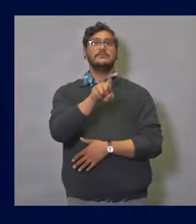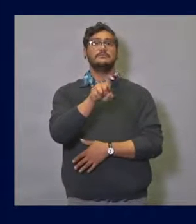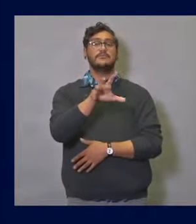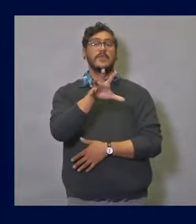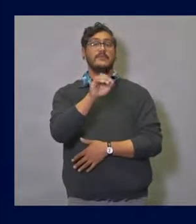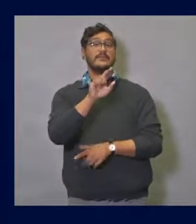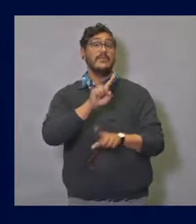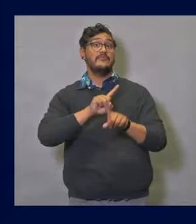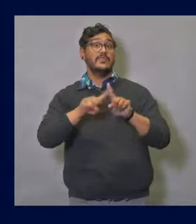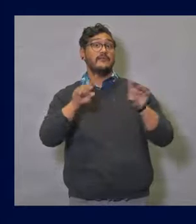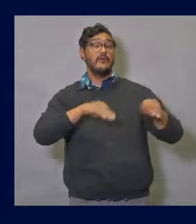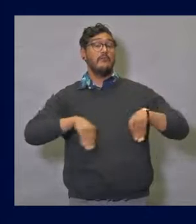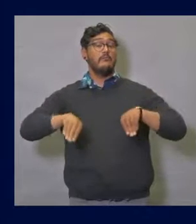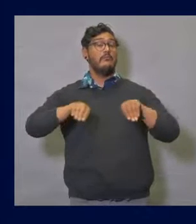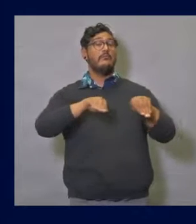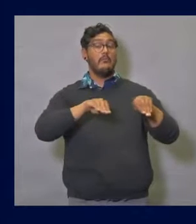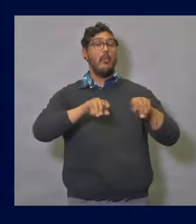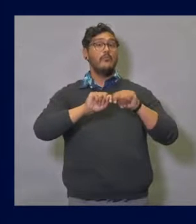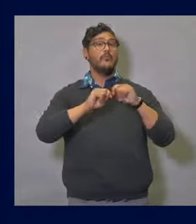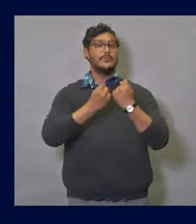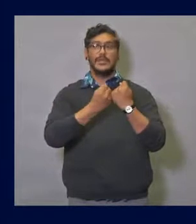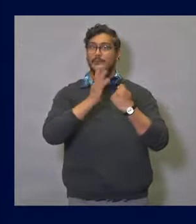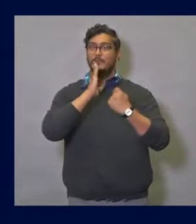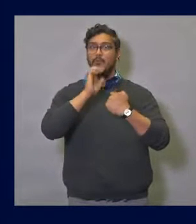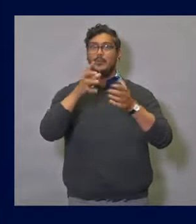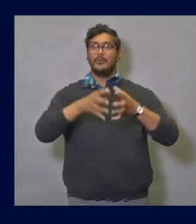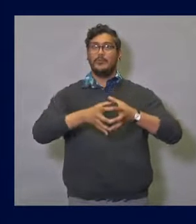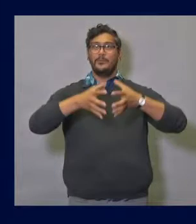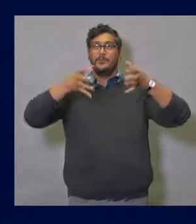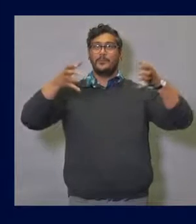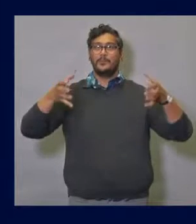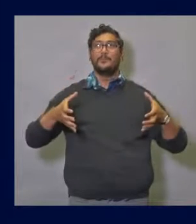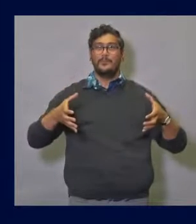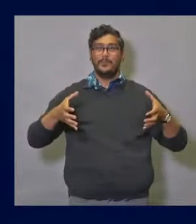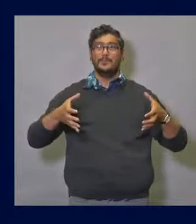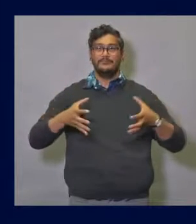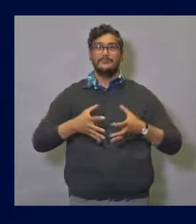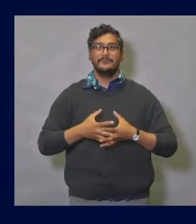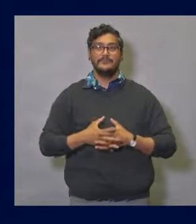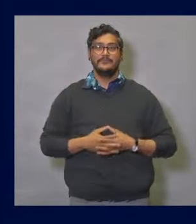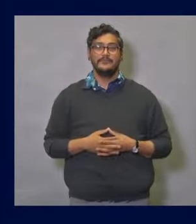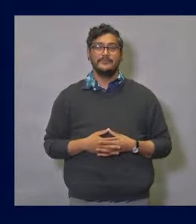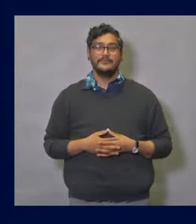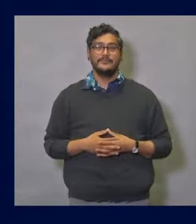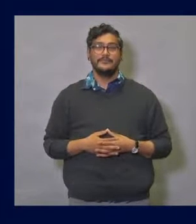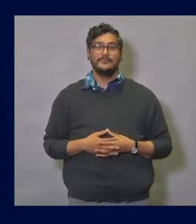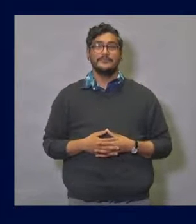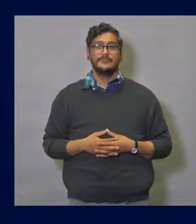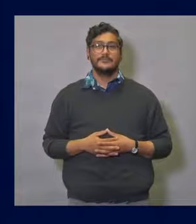CON TASASAS JAJAS V VACUNACIÓN